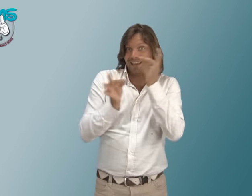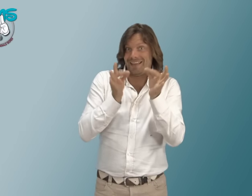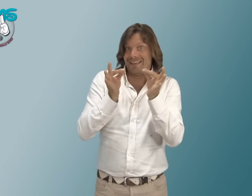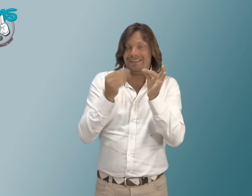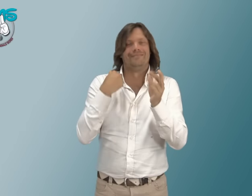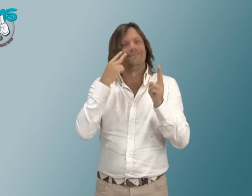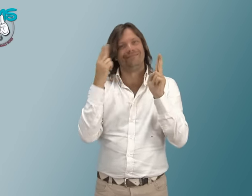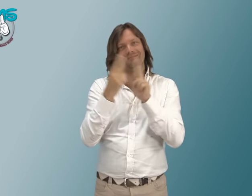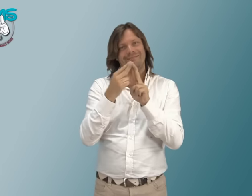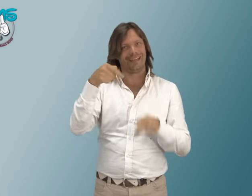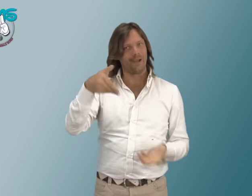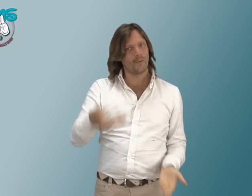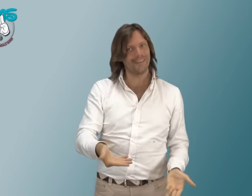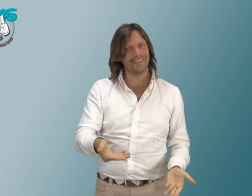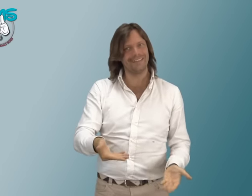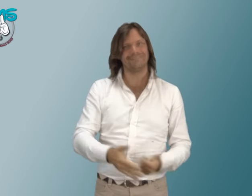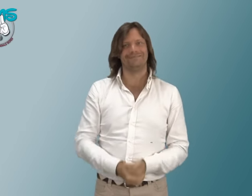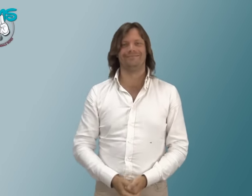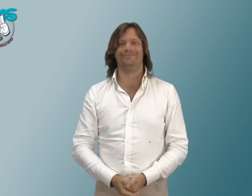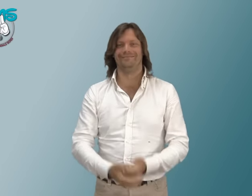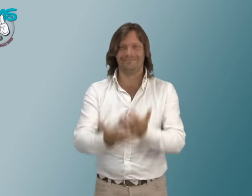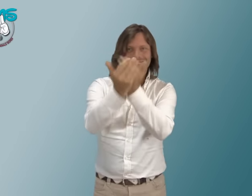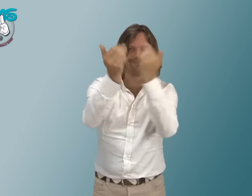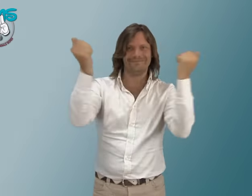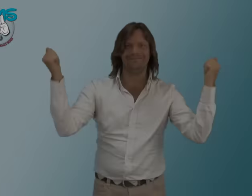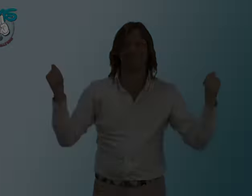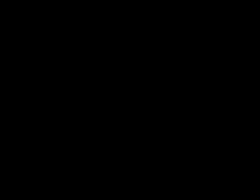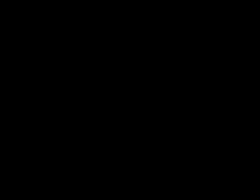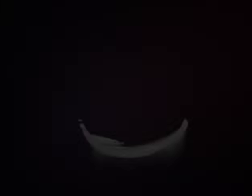Ci vedremo qui, ciao.